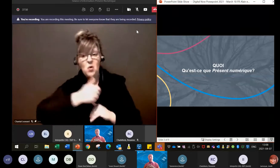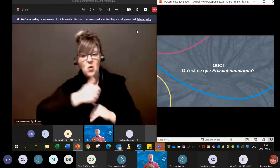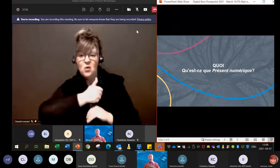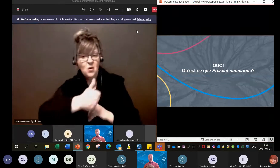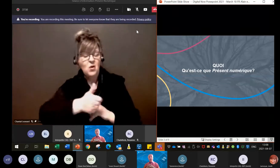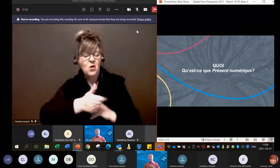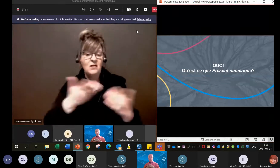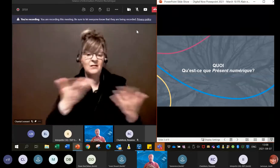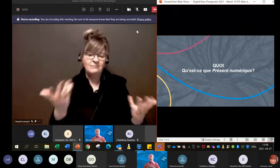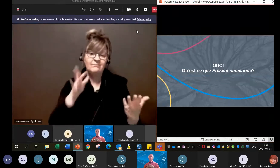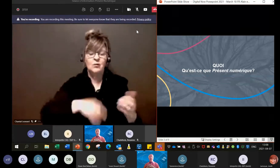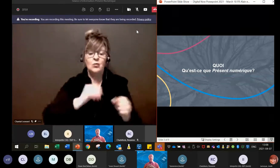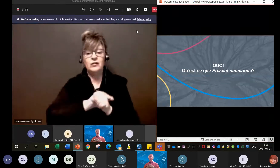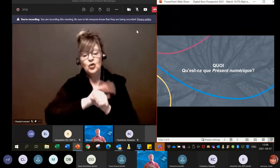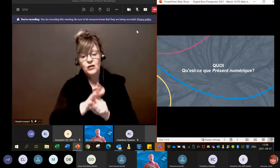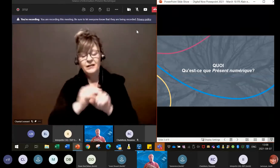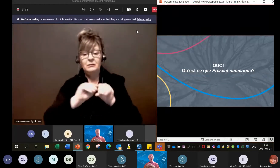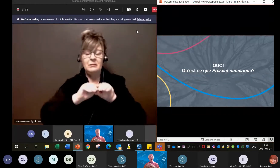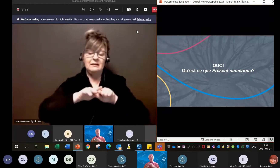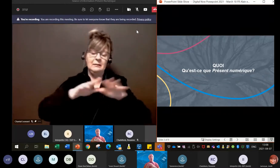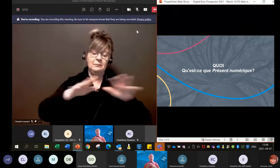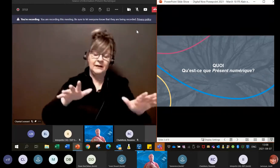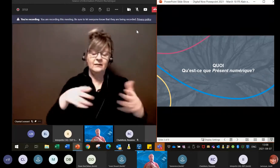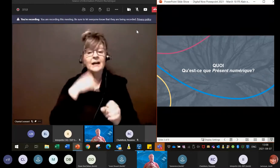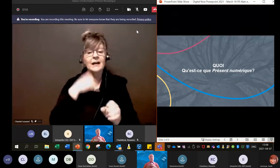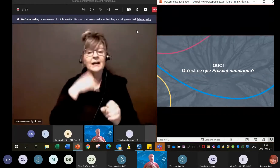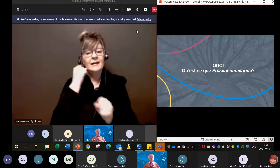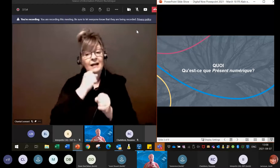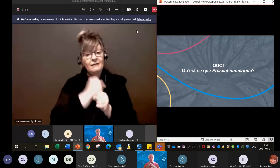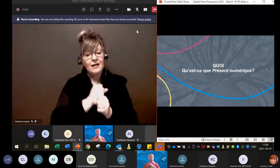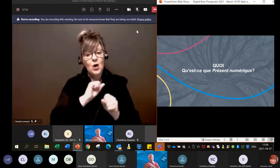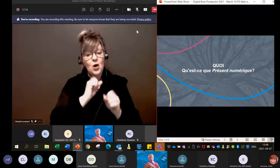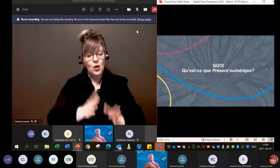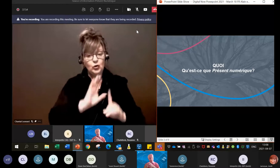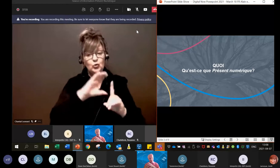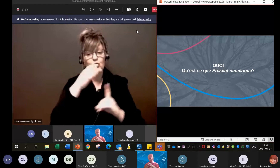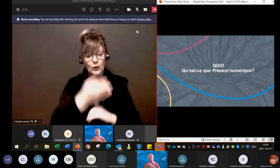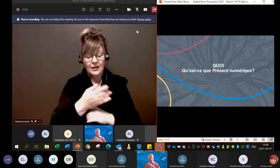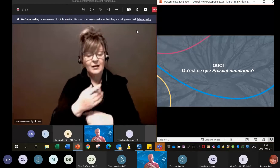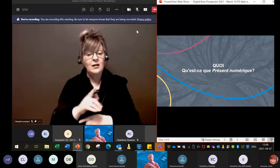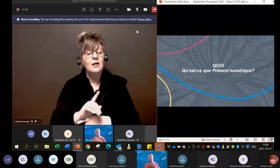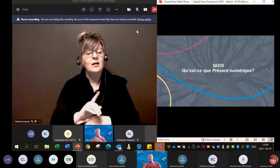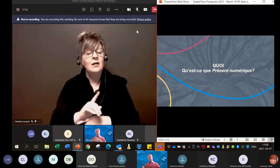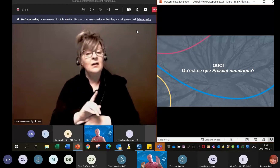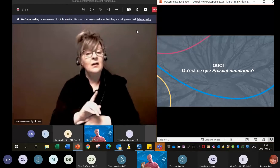pandémie de COVID-19. Les travailleurs culturels sont les premiers